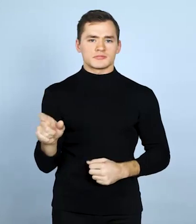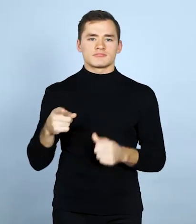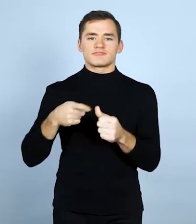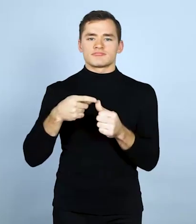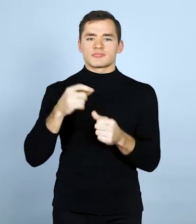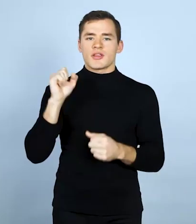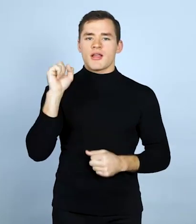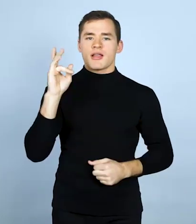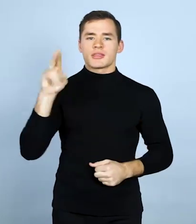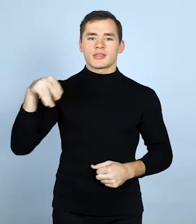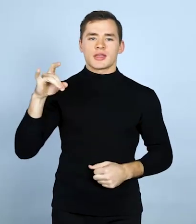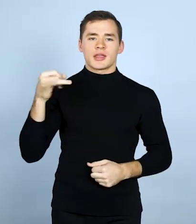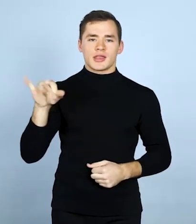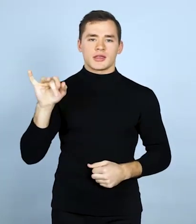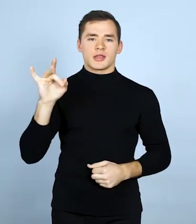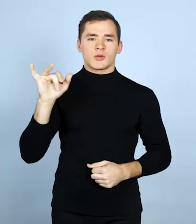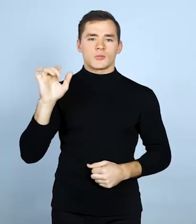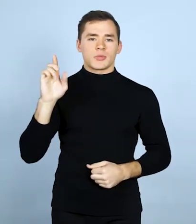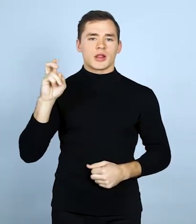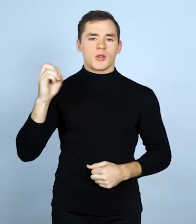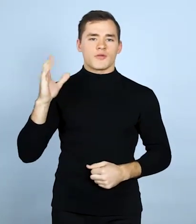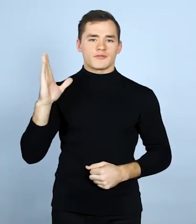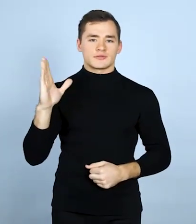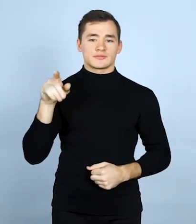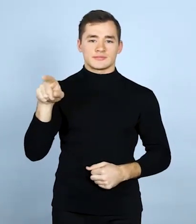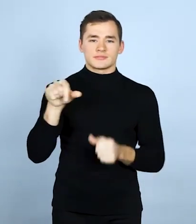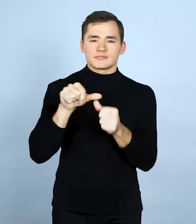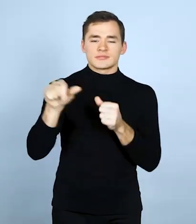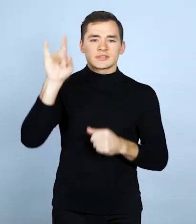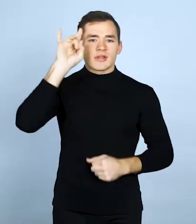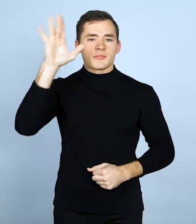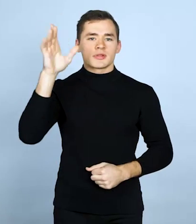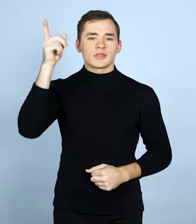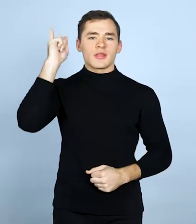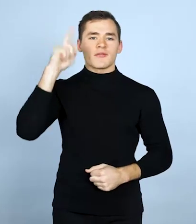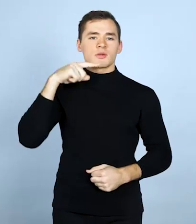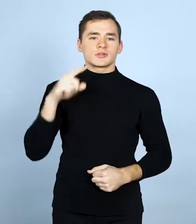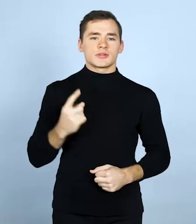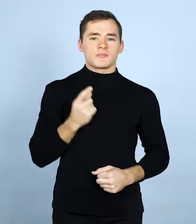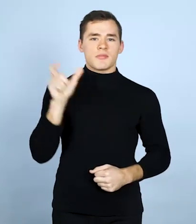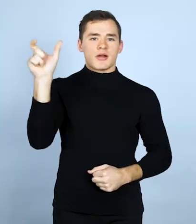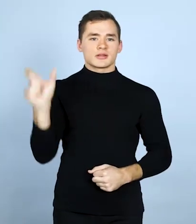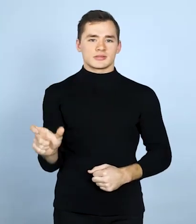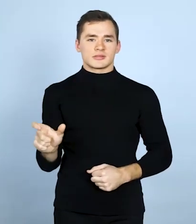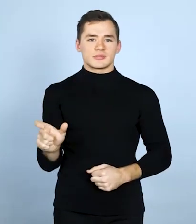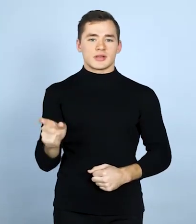с именем Андрея Рублева. Это – самый знаменитый древнерусский мастер.